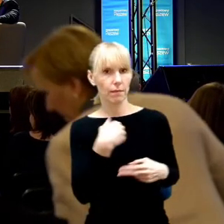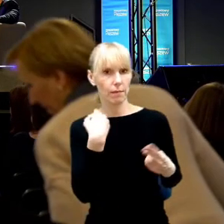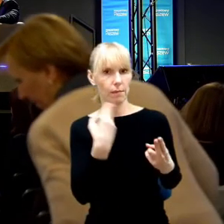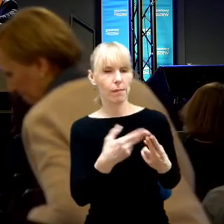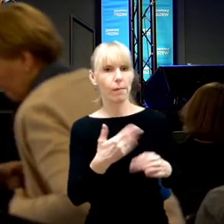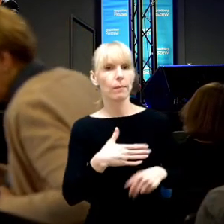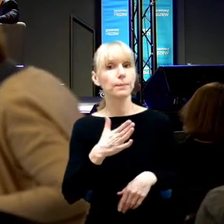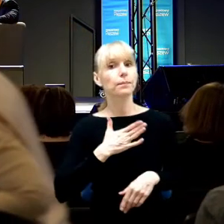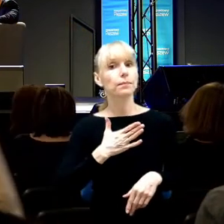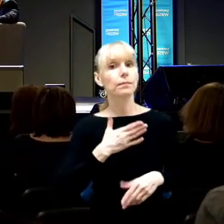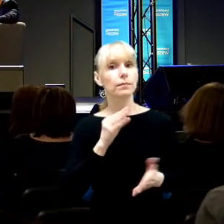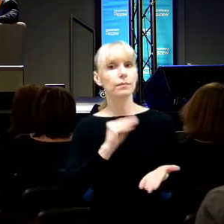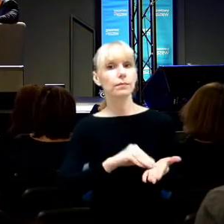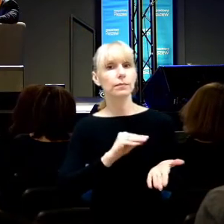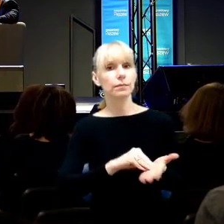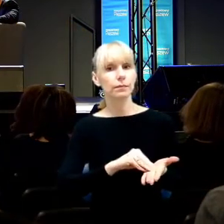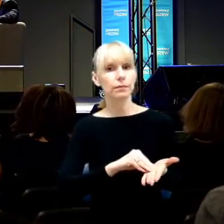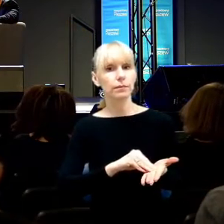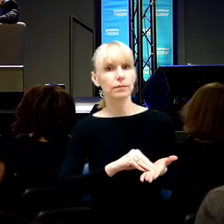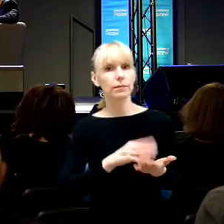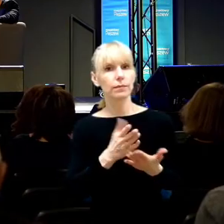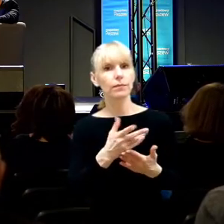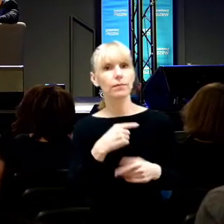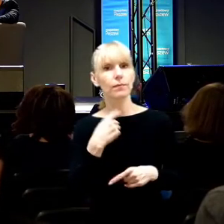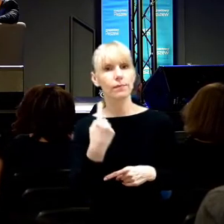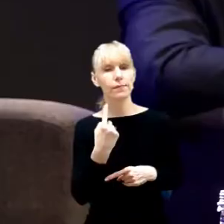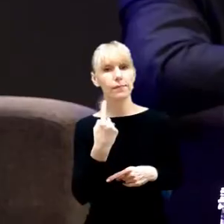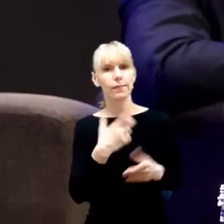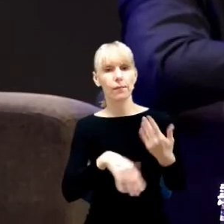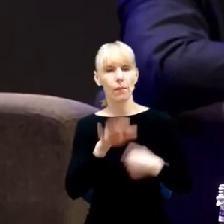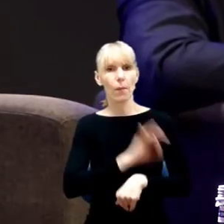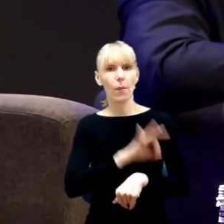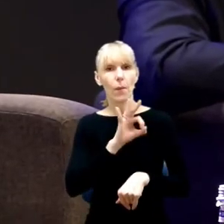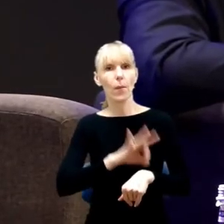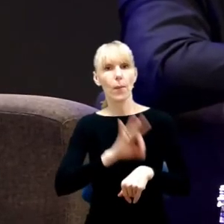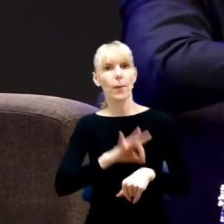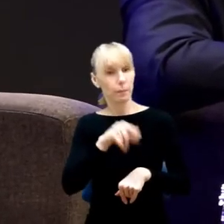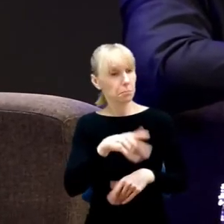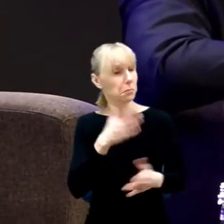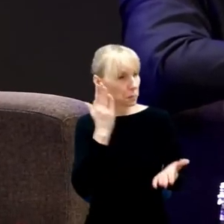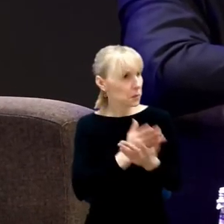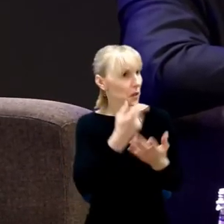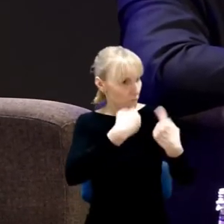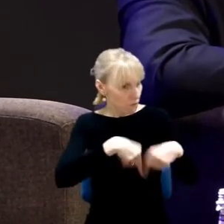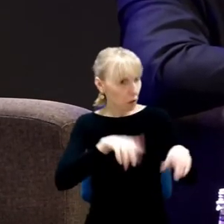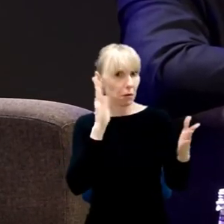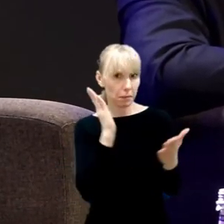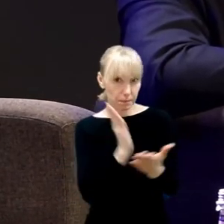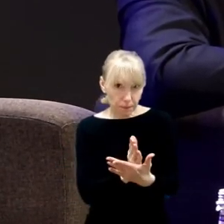jeżeli chodzi o prefabrykację, jeden z projektów został wykonany. Mogę tylko powiedzieć tak, jesteśmy bardzo dowoleni z jakości,